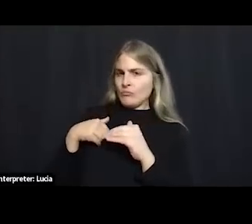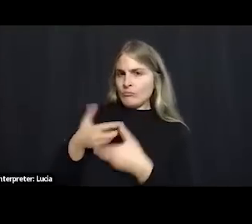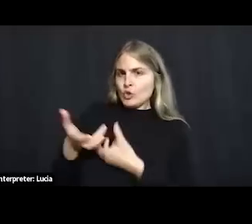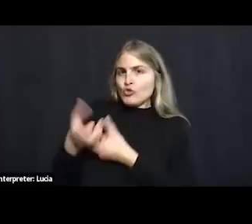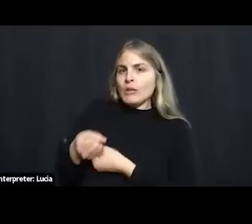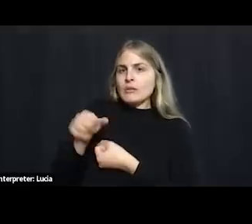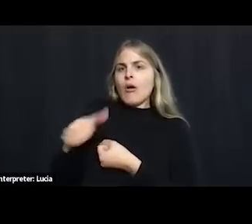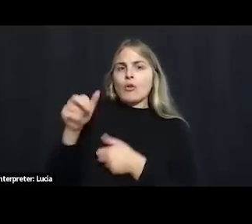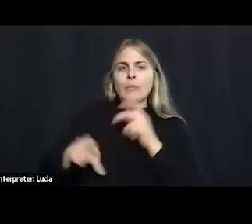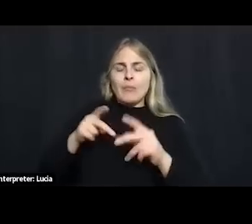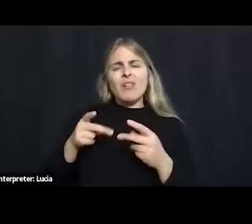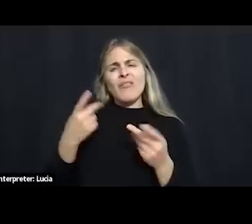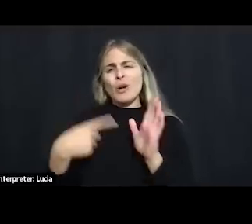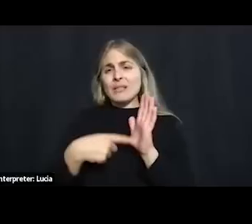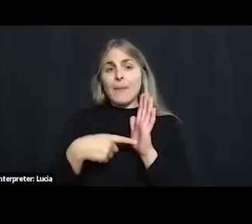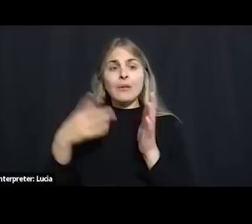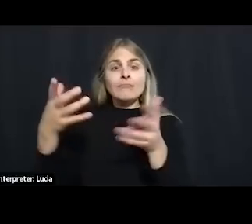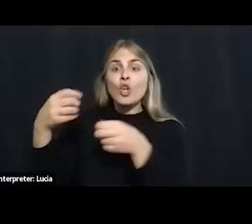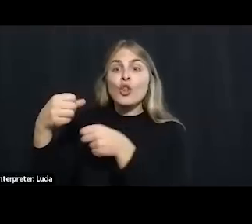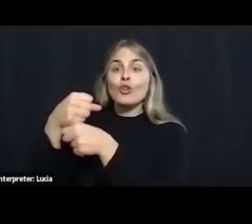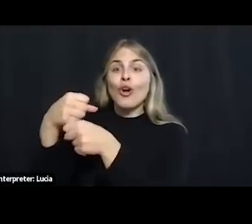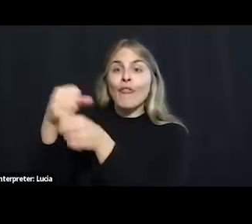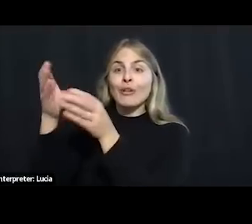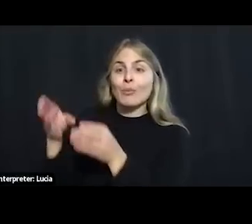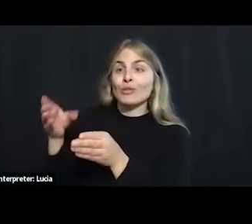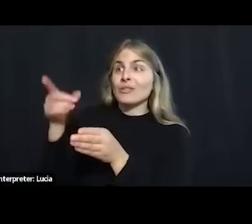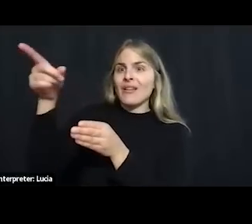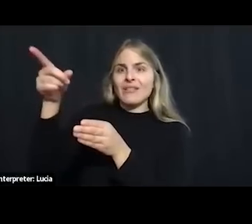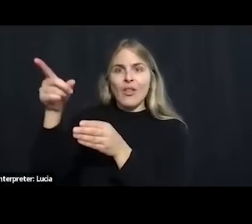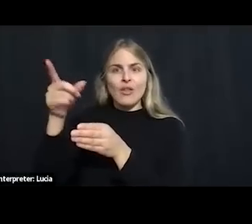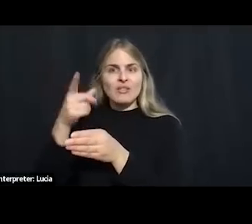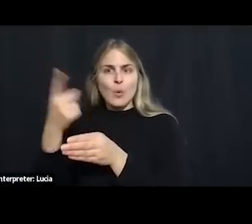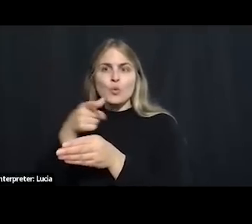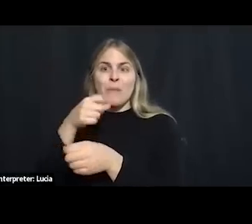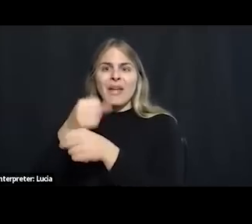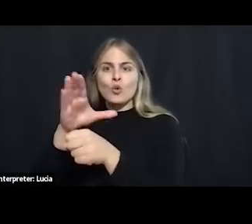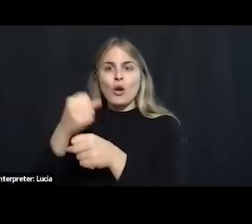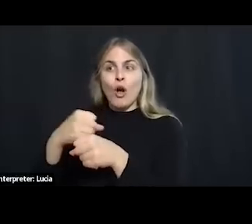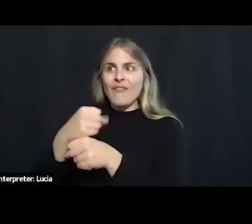Todos tenemos estos: la persona en la cafetería, el barista que vemos regularmente, que puede que ni siquiera sepamos su nombre,